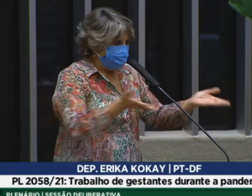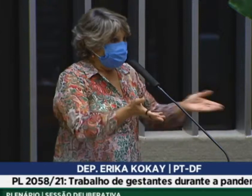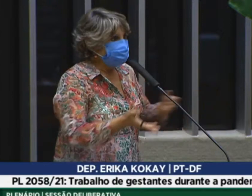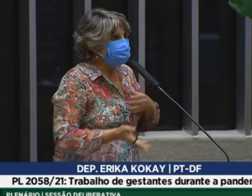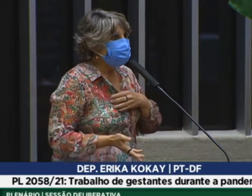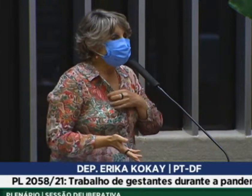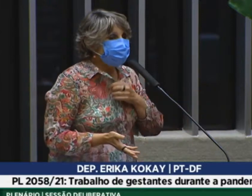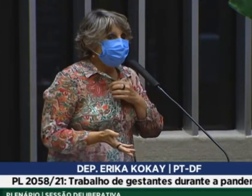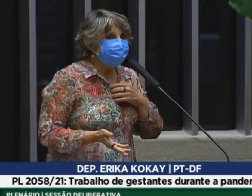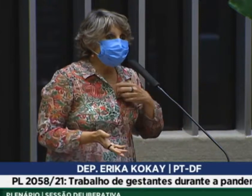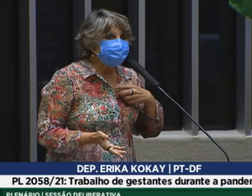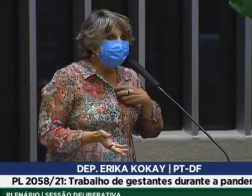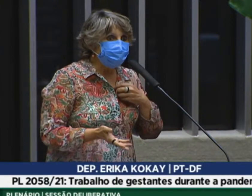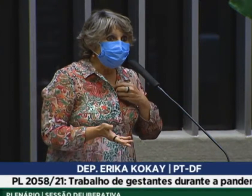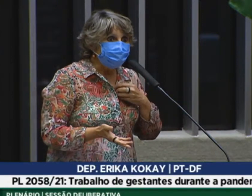ÉPOCA EM QUE O GOVERNO DEPOIS, REDUZ, REDUZ, MAS